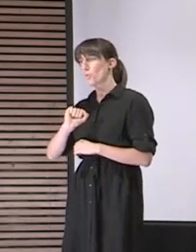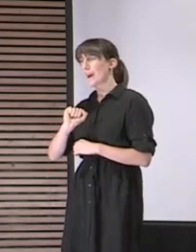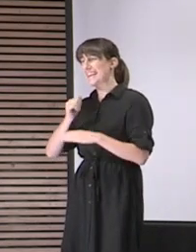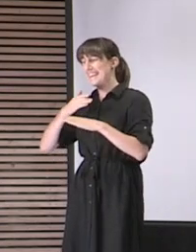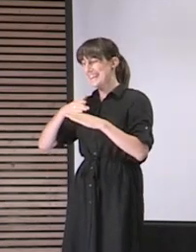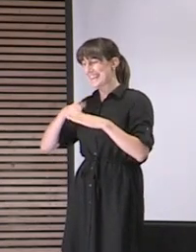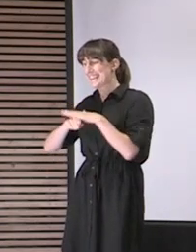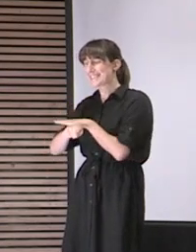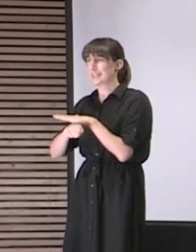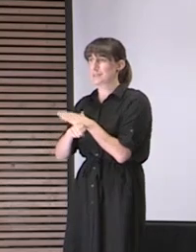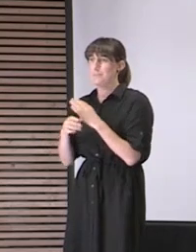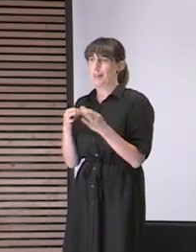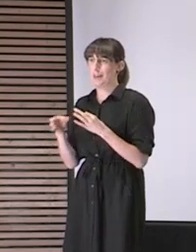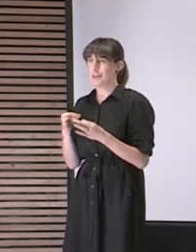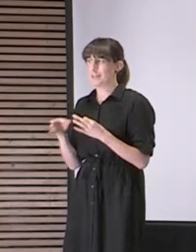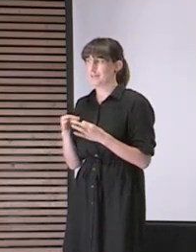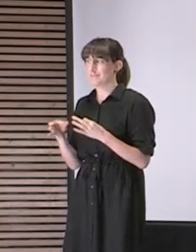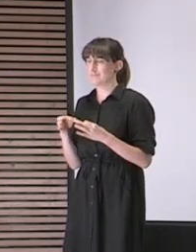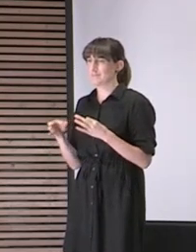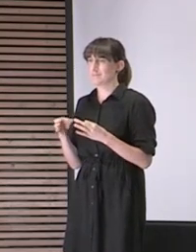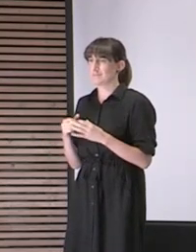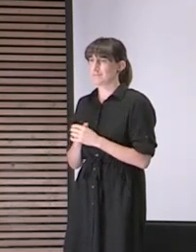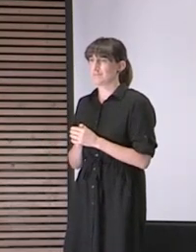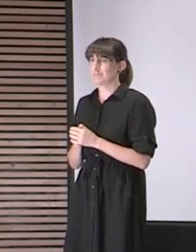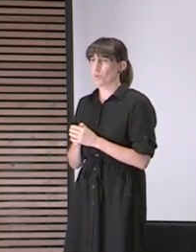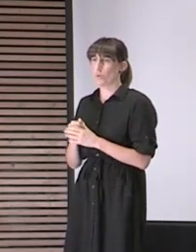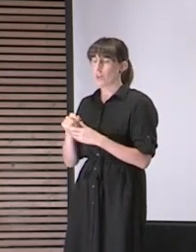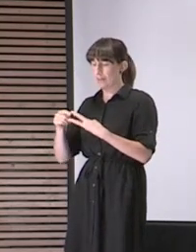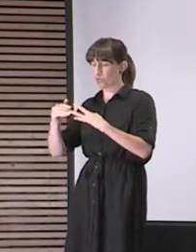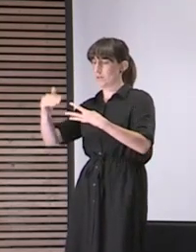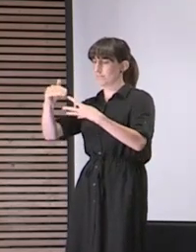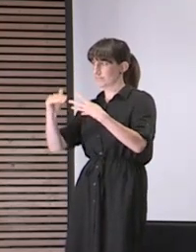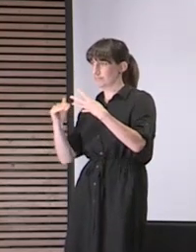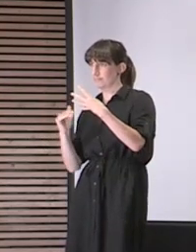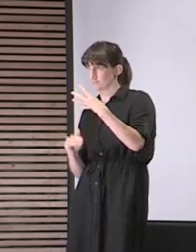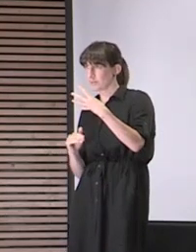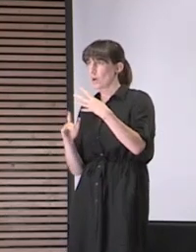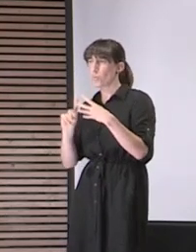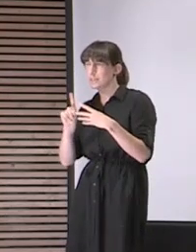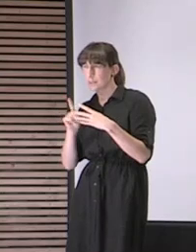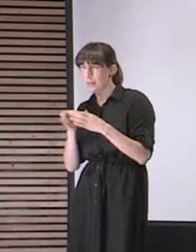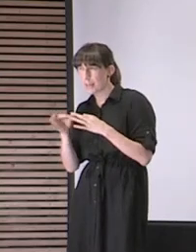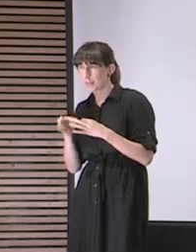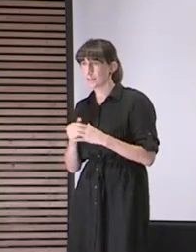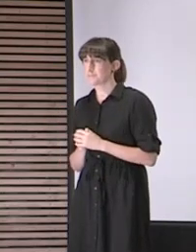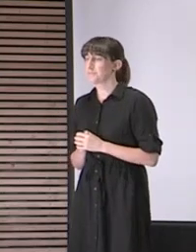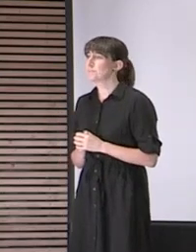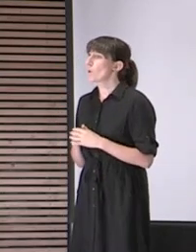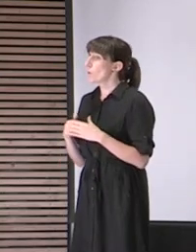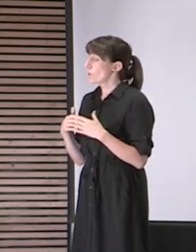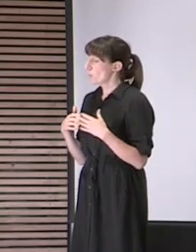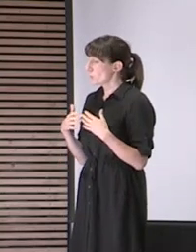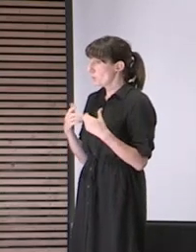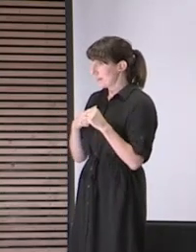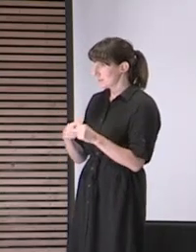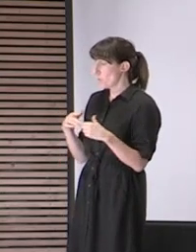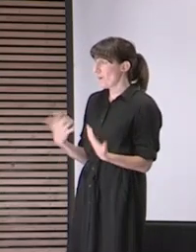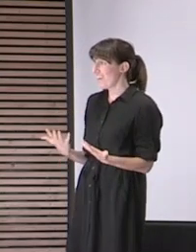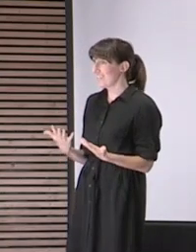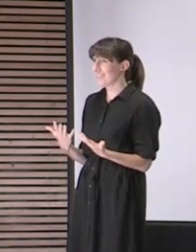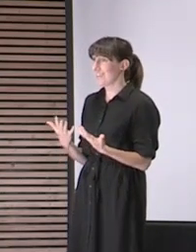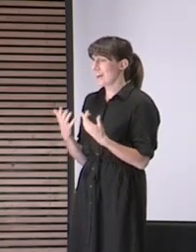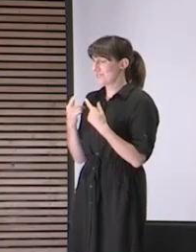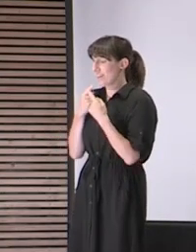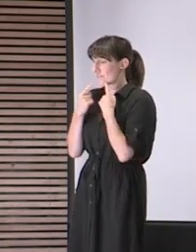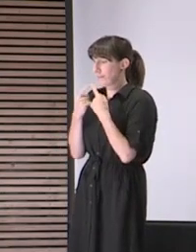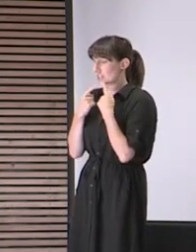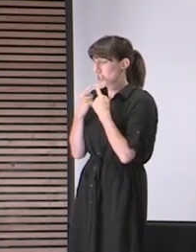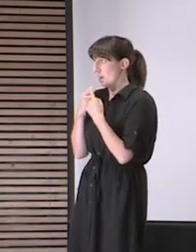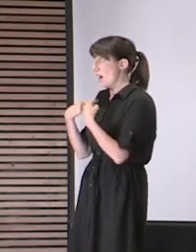una variedad de otros ministros,